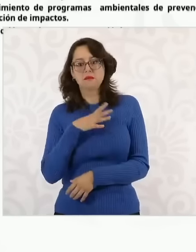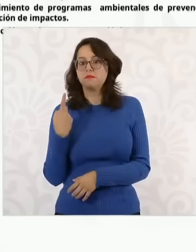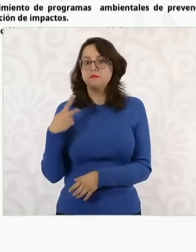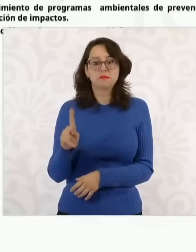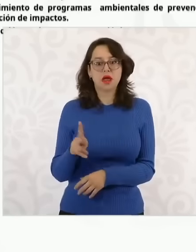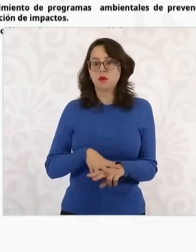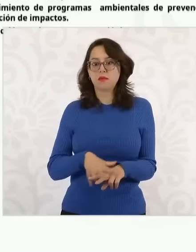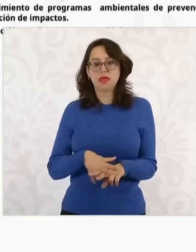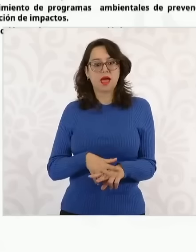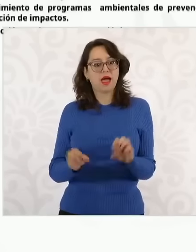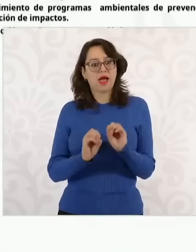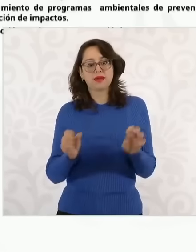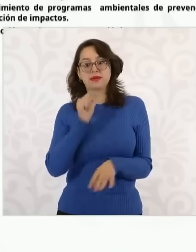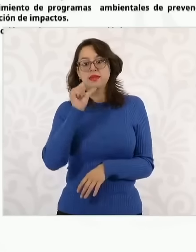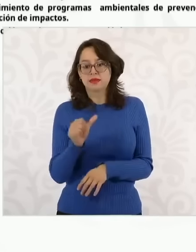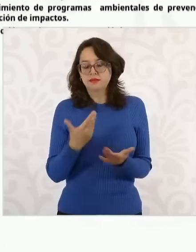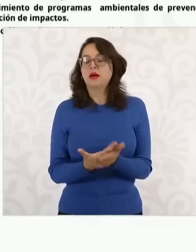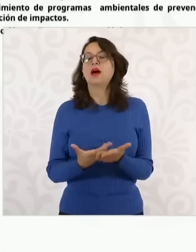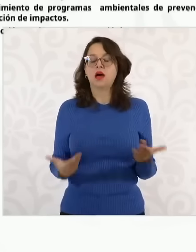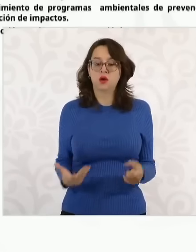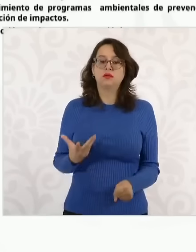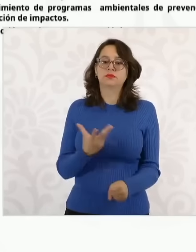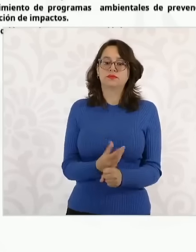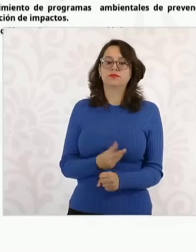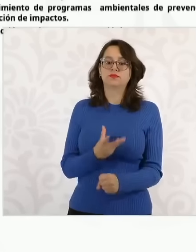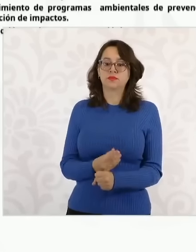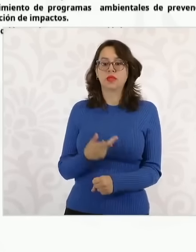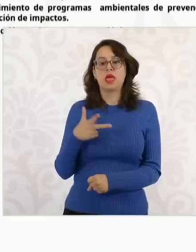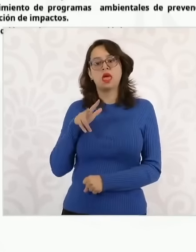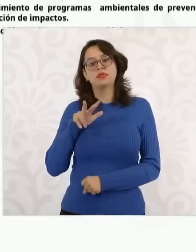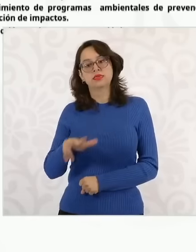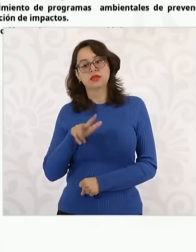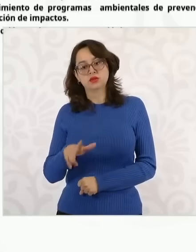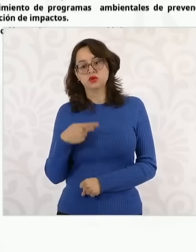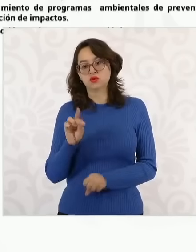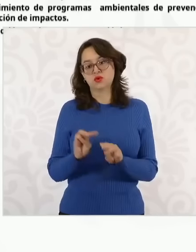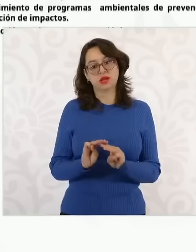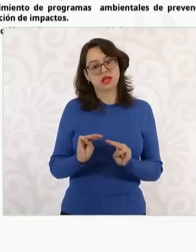rehabilitar alrededor de 18 km, que va a permitir una dinamización enorme de la carga ferroviaria.